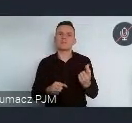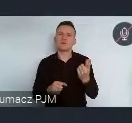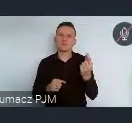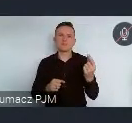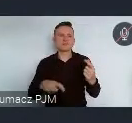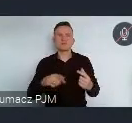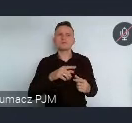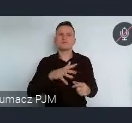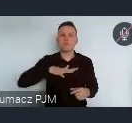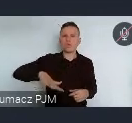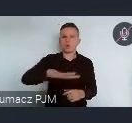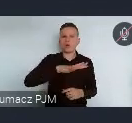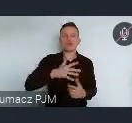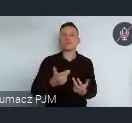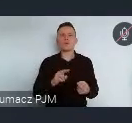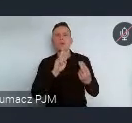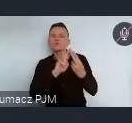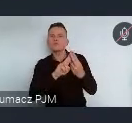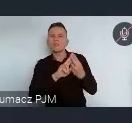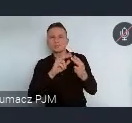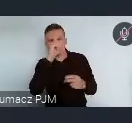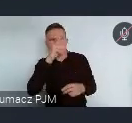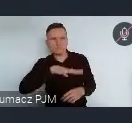są konsultacje społeczne w temacie Human Smart City.